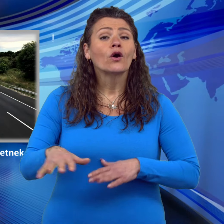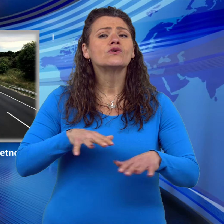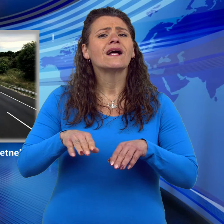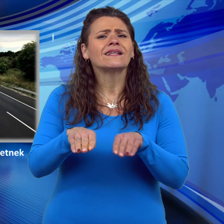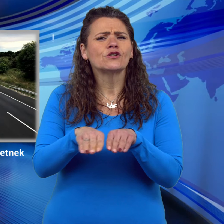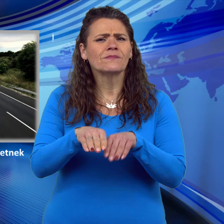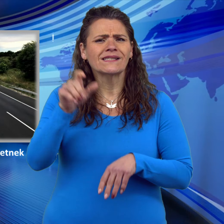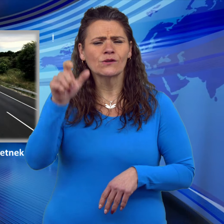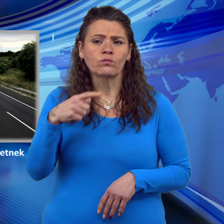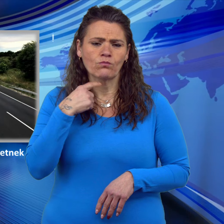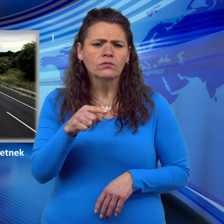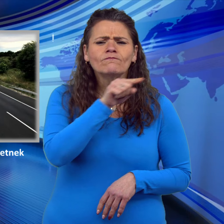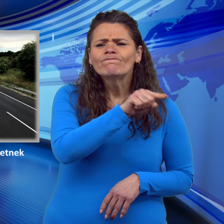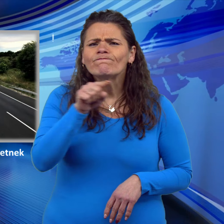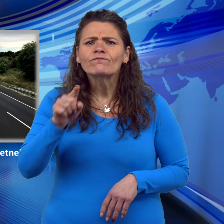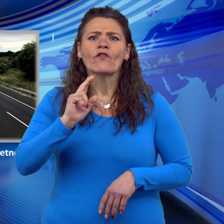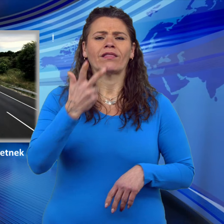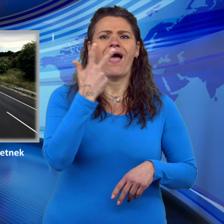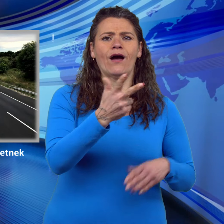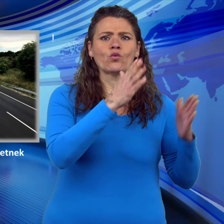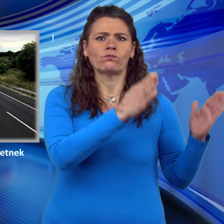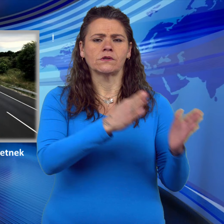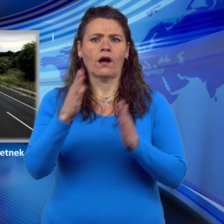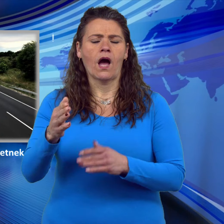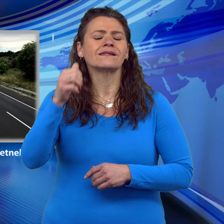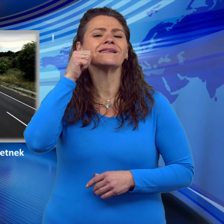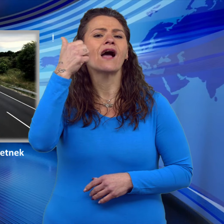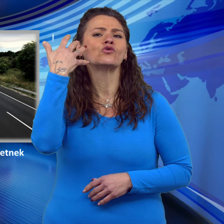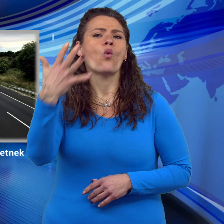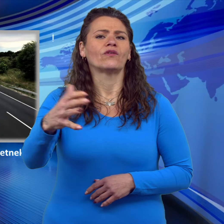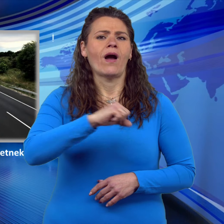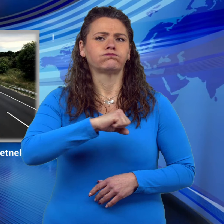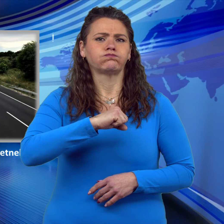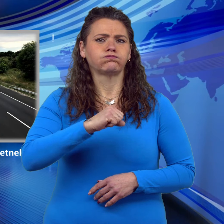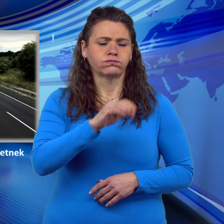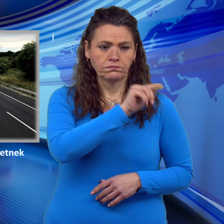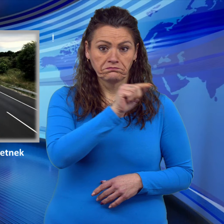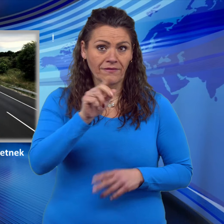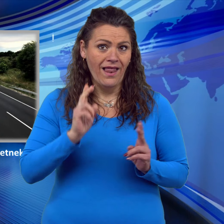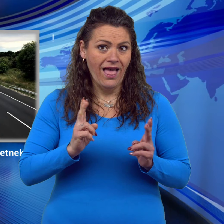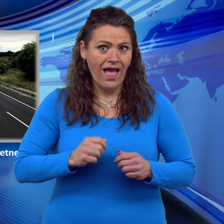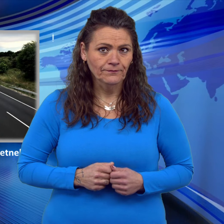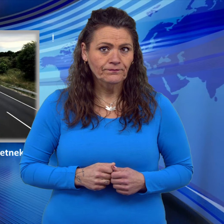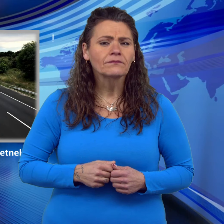A közlekedési tárca jelenleg három szakaszt lát erre alkalmasnak,